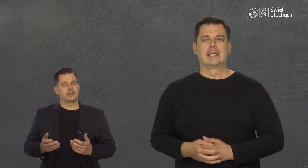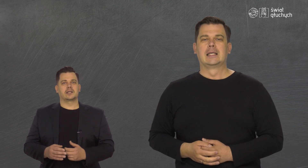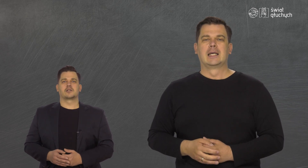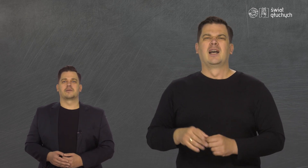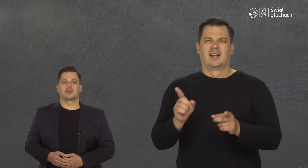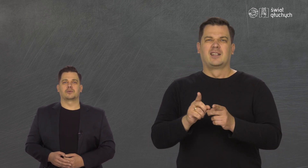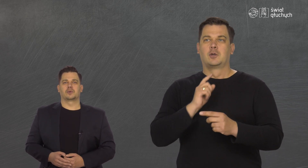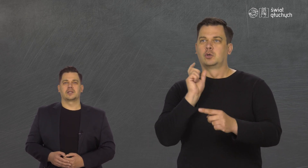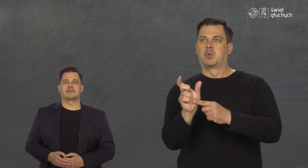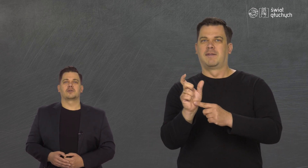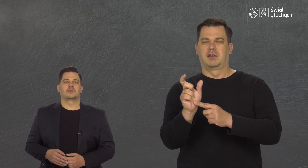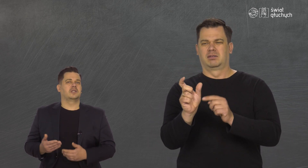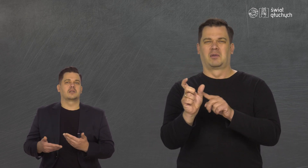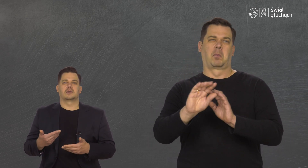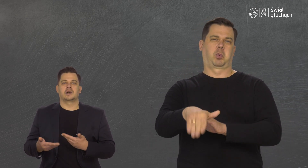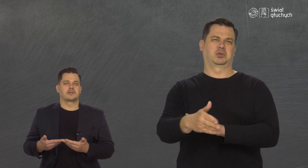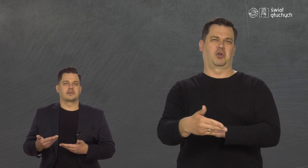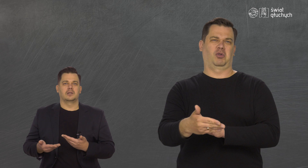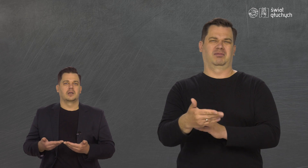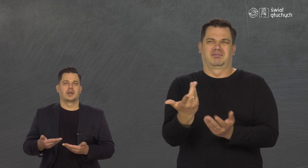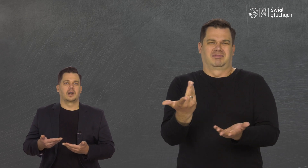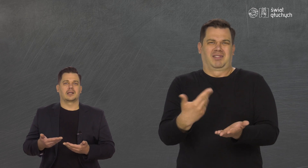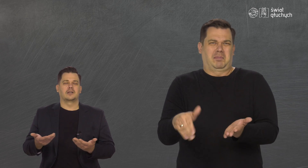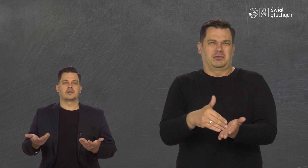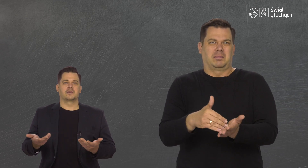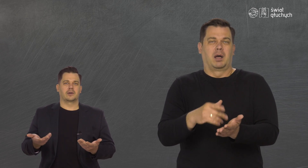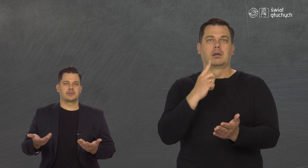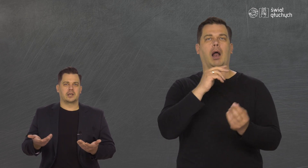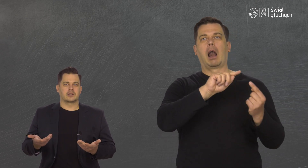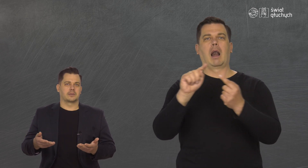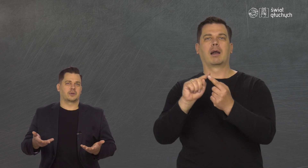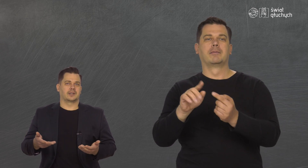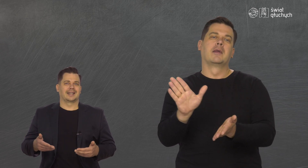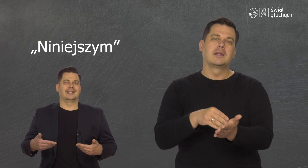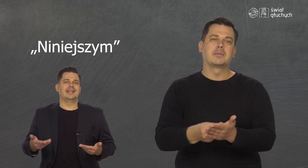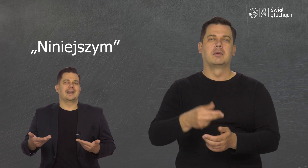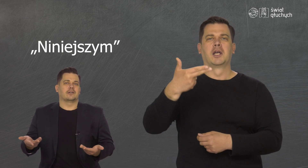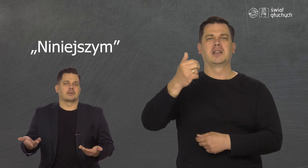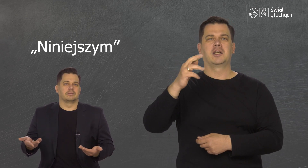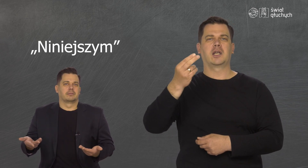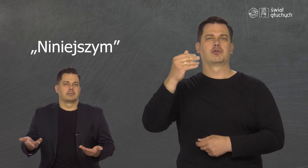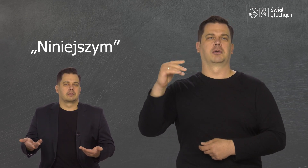Unikaj także zwrotów, które nie wnoszą nic do treści, a tylko rozmywają przekaz, np. „niniejszym”.